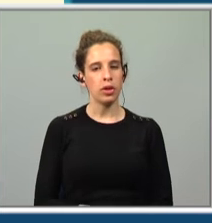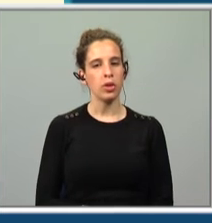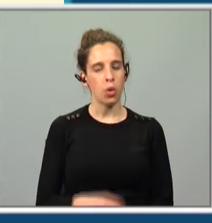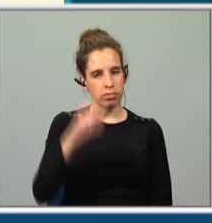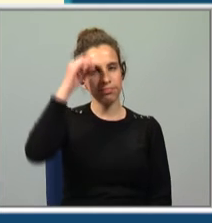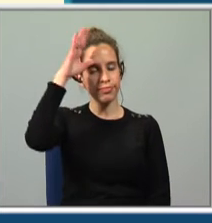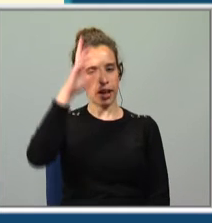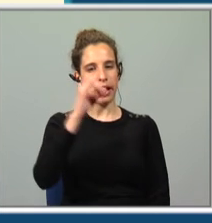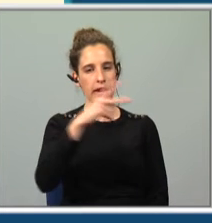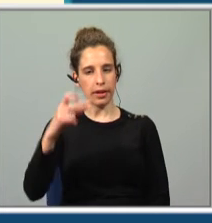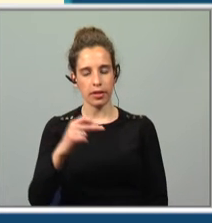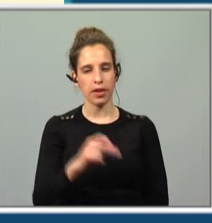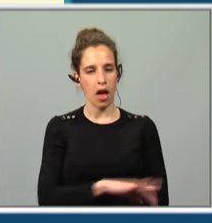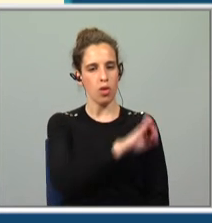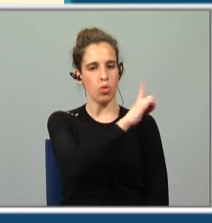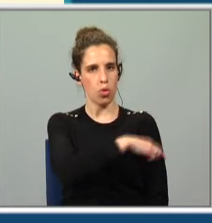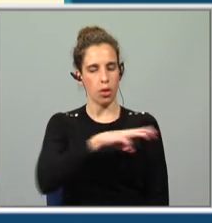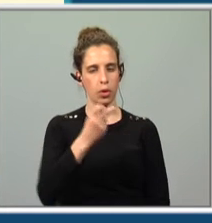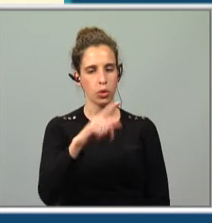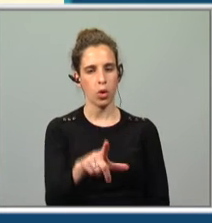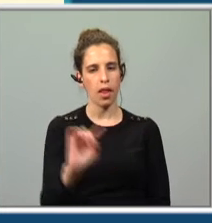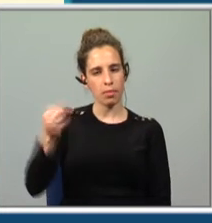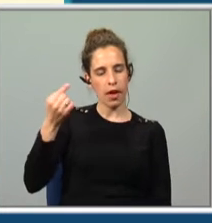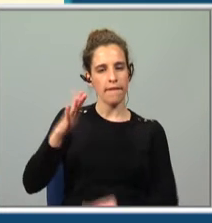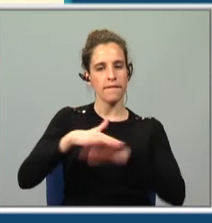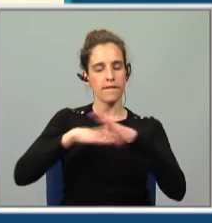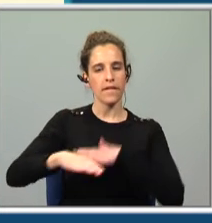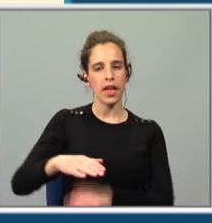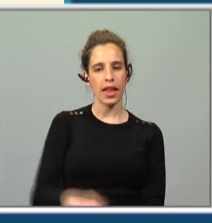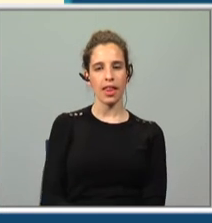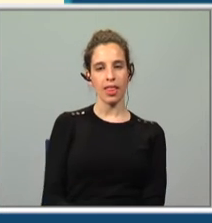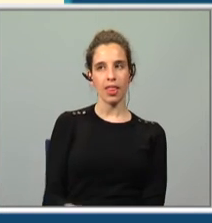sabedoria da Rita EA coragem de Manuel rapidamente fez luz na passagem mais 麗塔的智慧和曼努埃爾的勇氣迅速使通道中的光線更加明亮